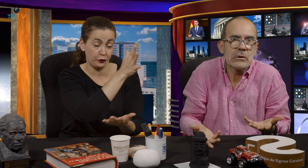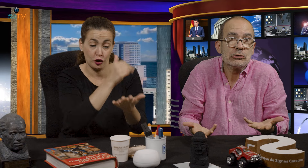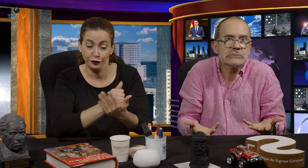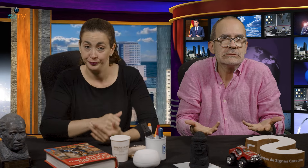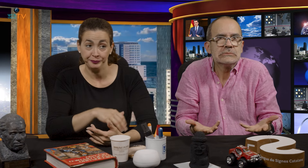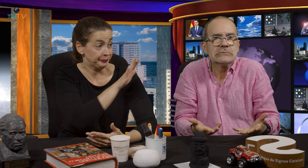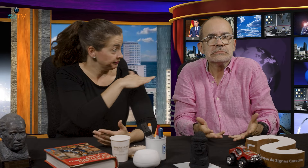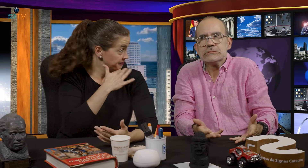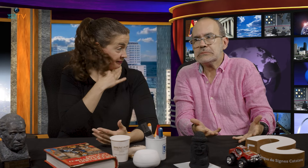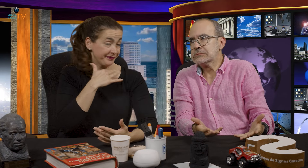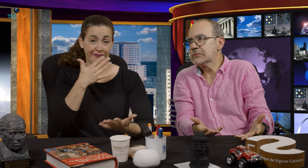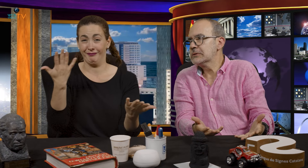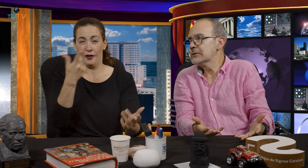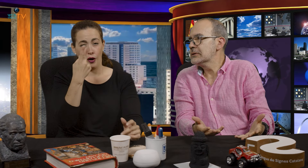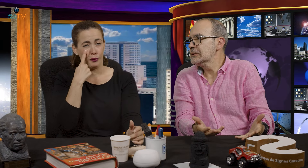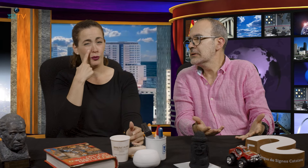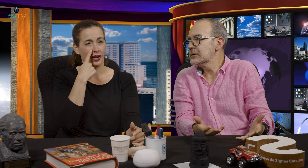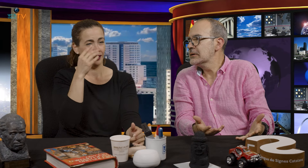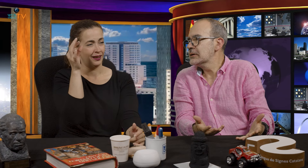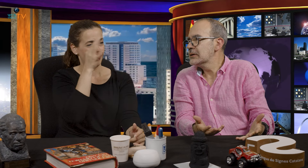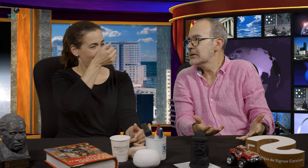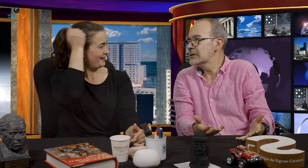Si, si. Conoces a Marina y Daniel .